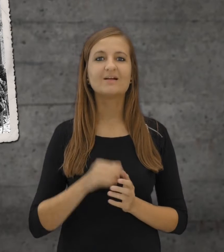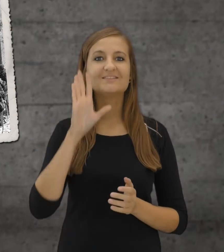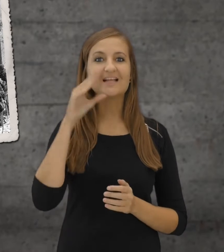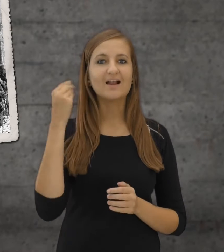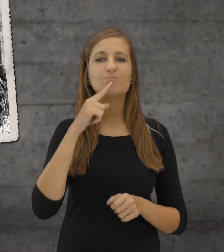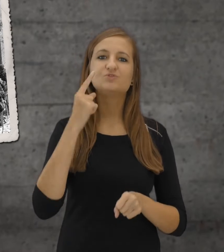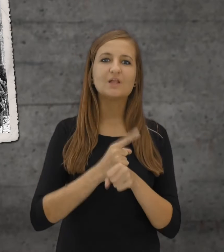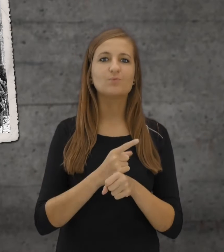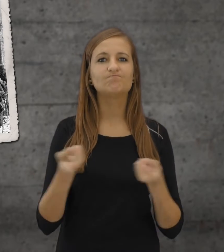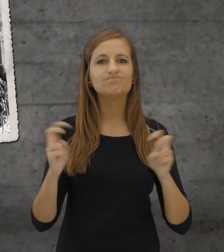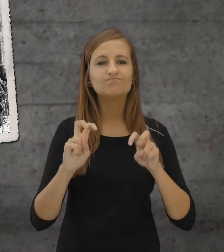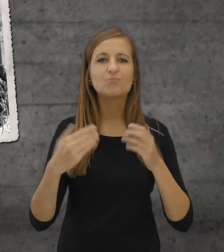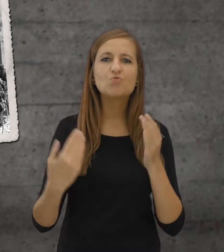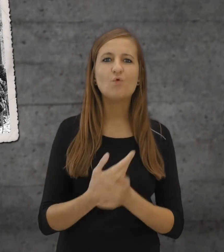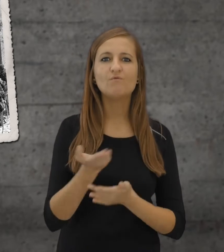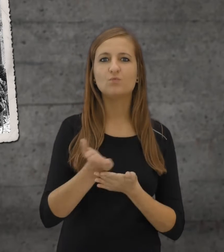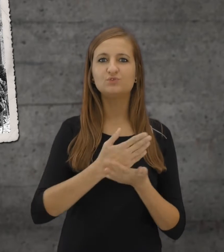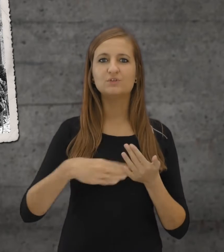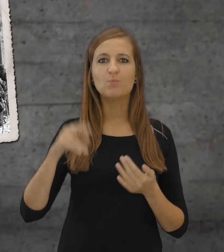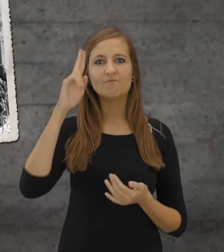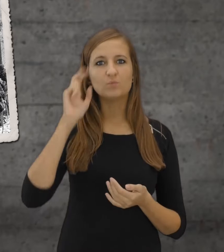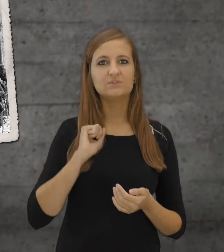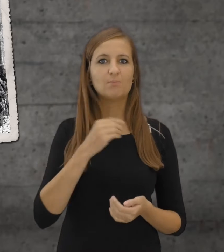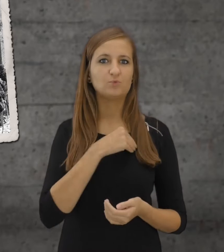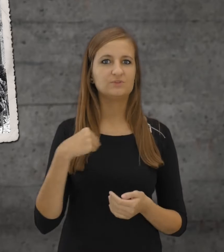Stalin postanowił stworzyć nowe oddziały wojska polskiego.